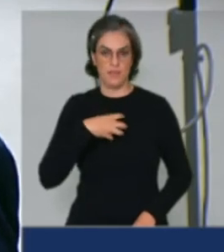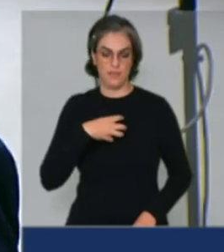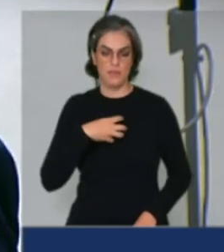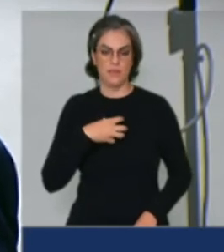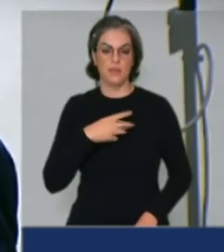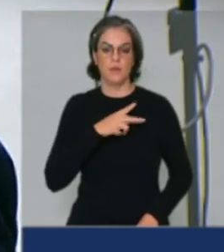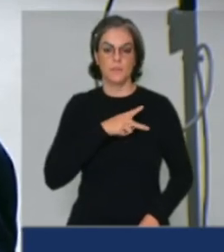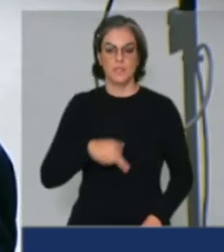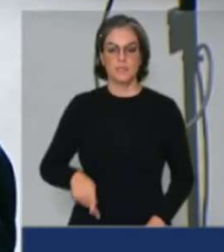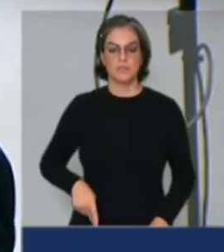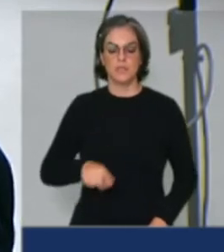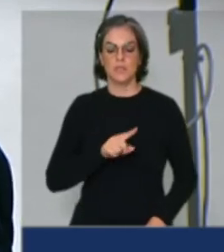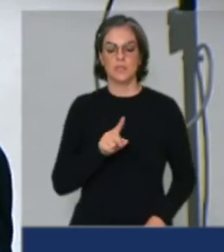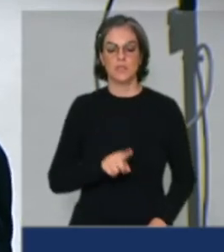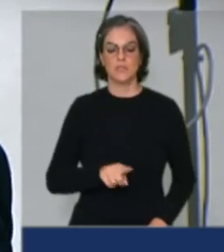ZÉ COCAR QUE É O PRESIDENTE, PRESIDENTE DA UNIÃO DOS